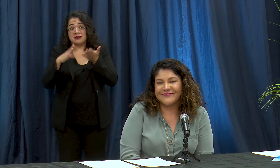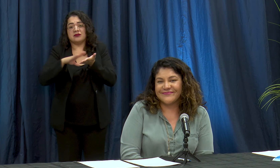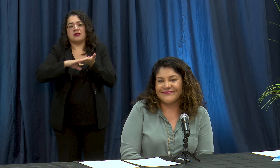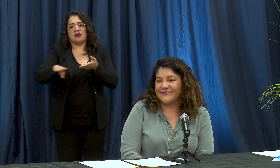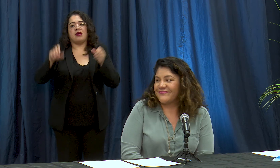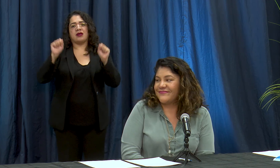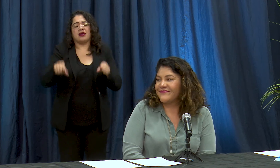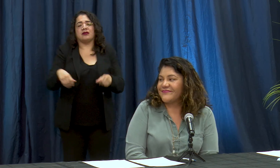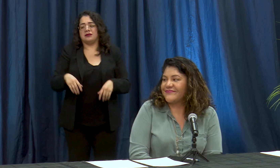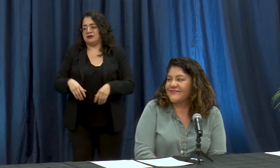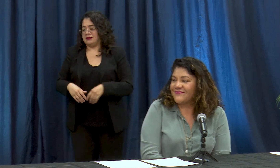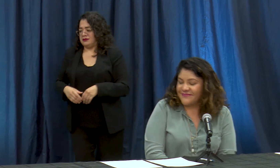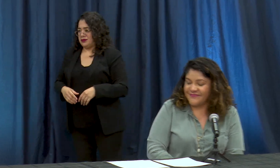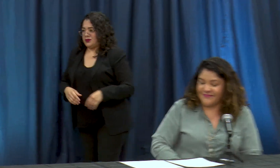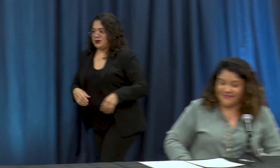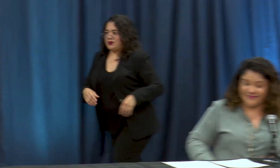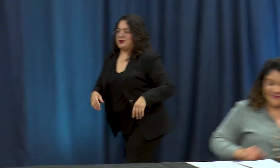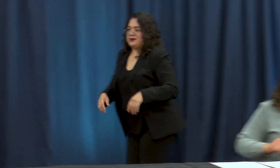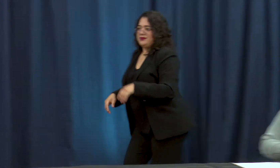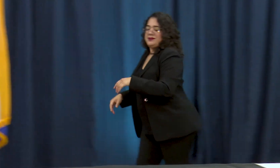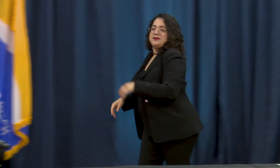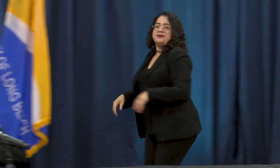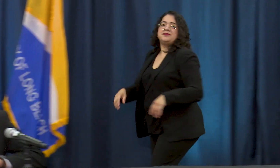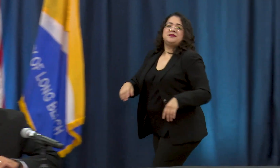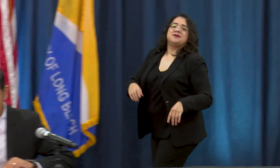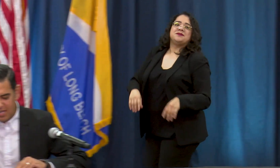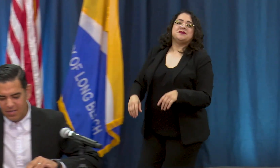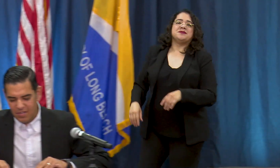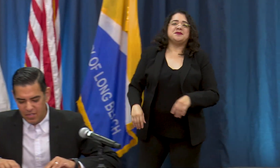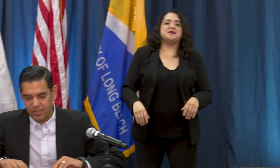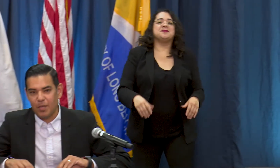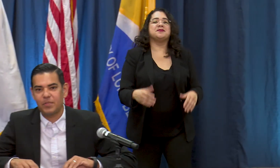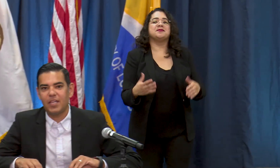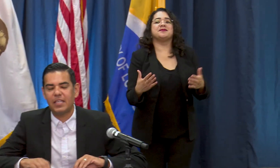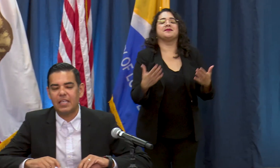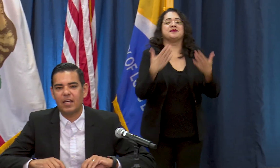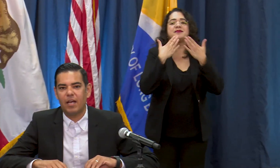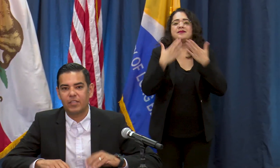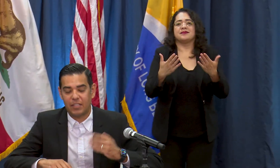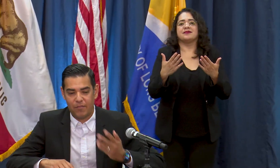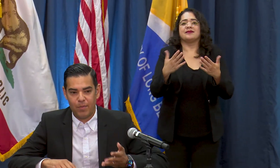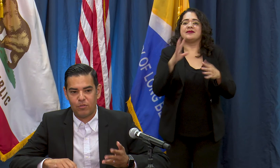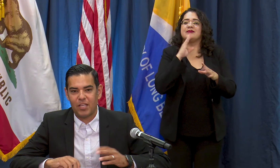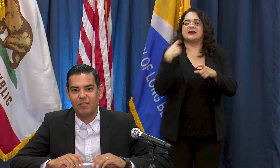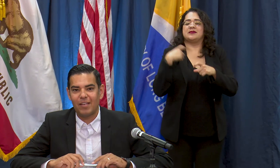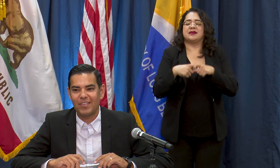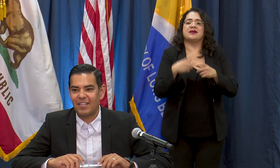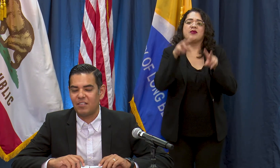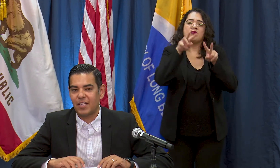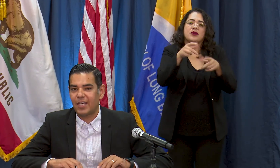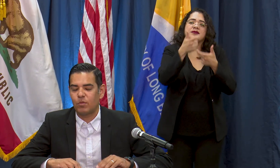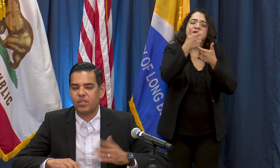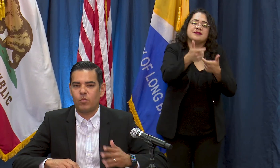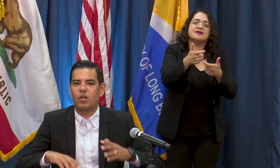yas gracias también por mirar este este es el viernes and again see everyone on